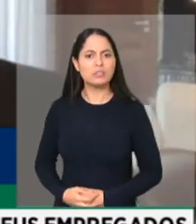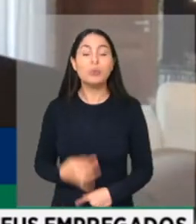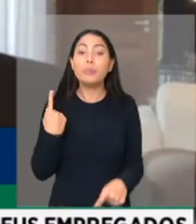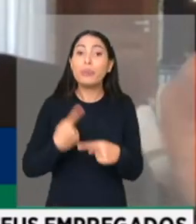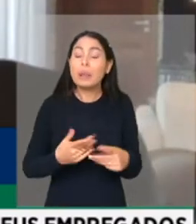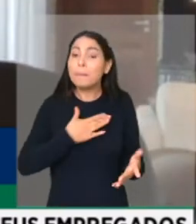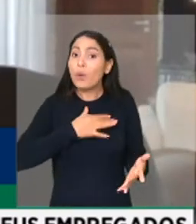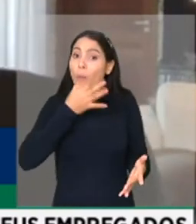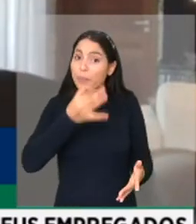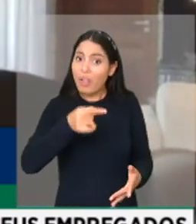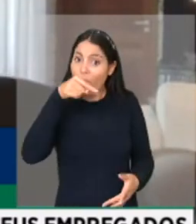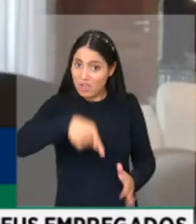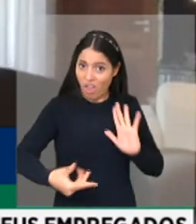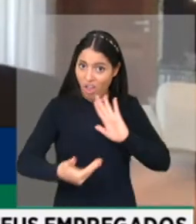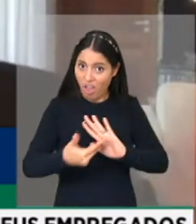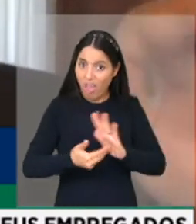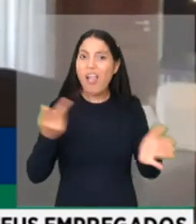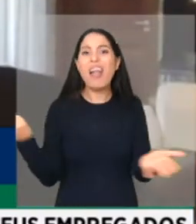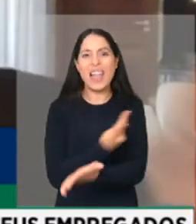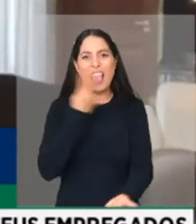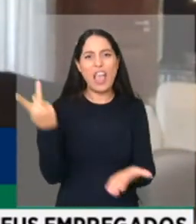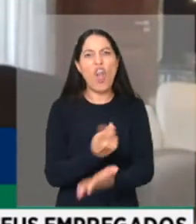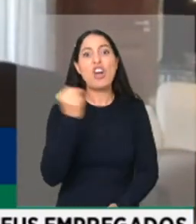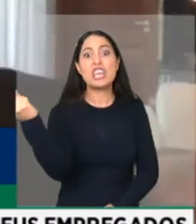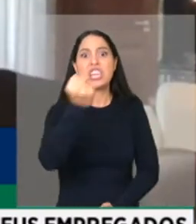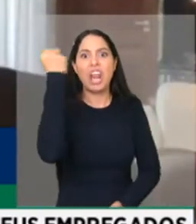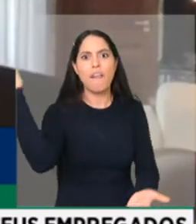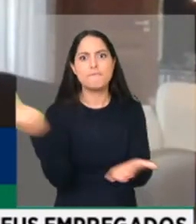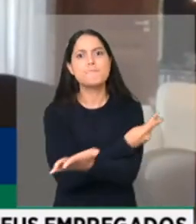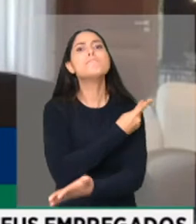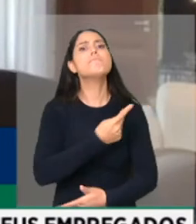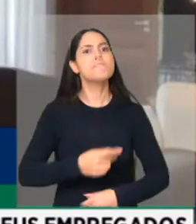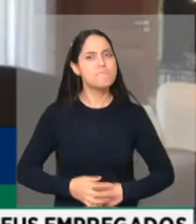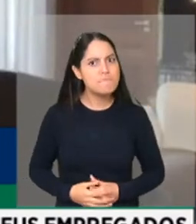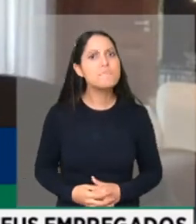ERRO, UM ERRO GRAVE E É POR ISSO QUE EU USO O TEMPO DE LÍ DER, COMO LÍDER DO PDT PARA FAZER ESSE ALERTA A ESSA CASA,